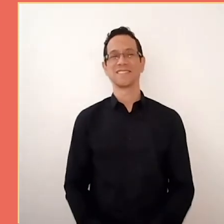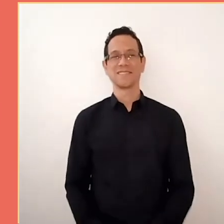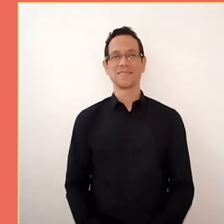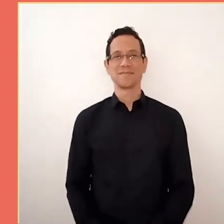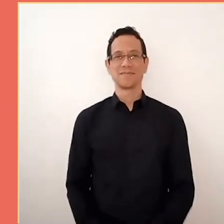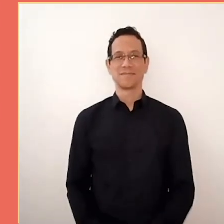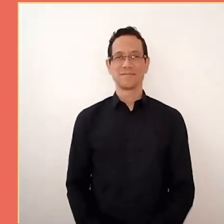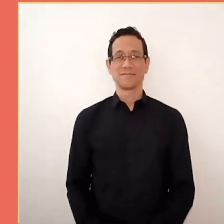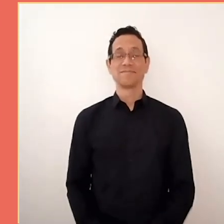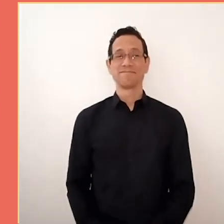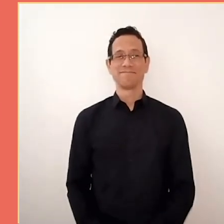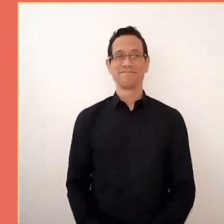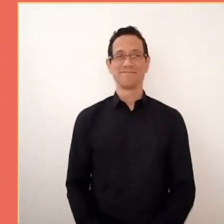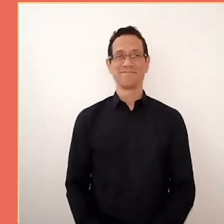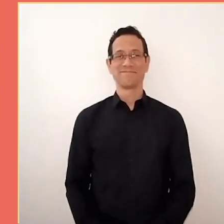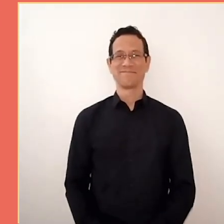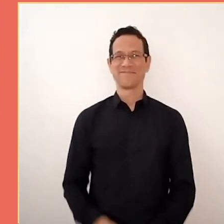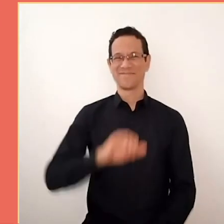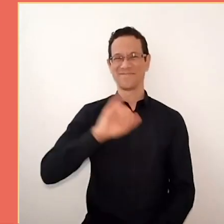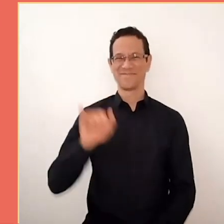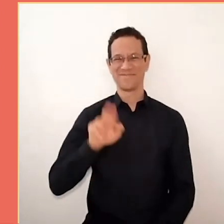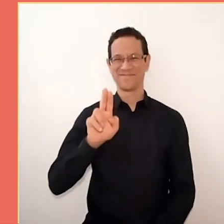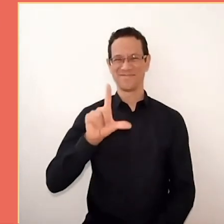Nossa, Juliana, maravilhoso seu trabalho